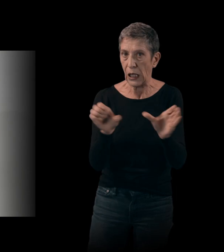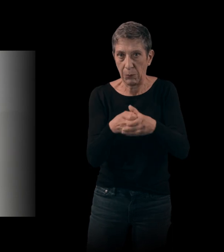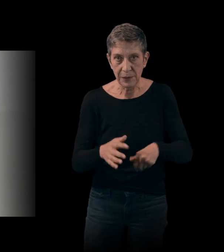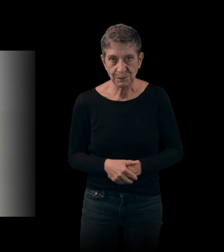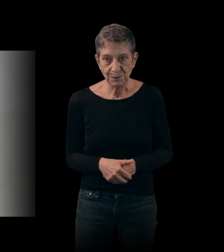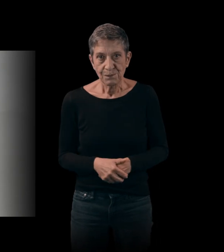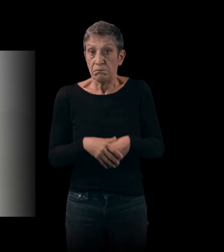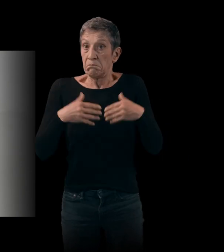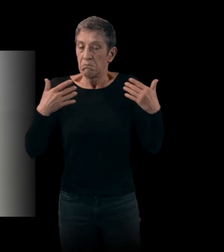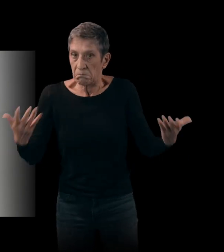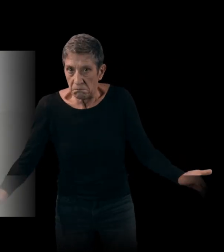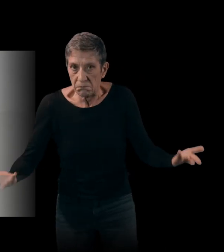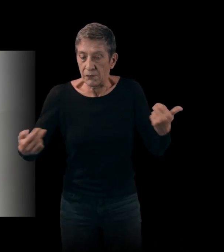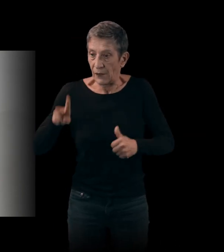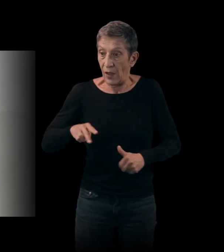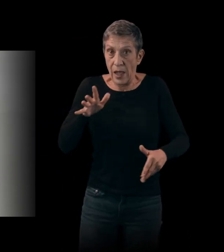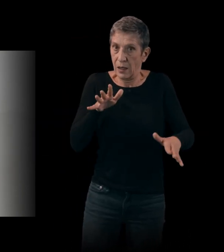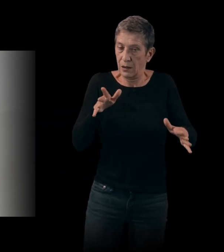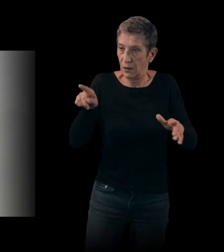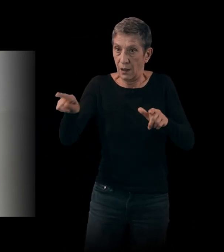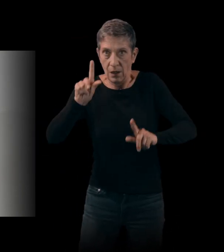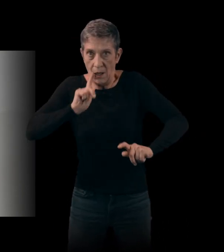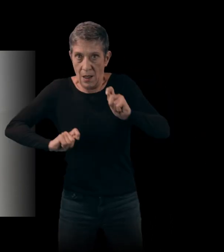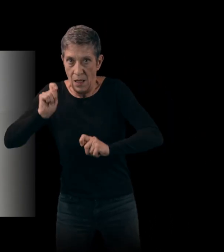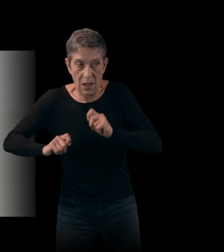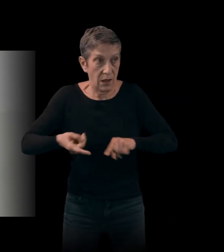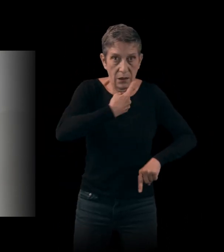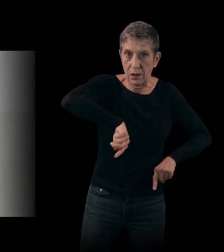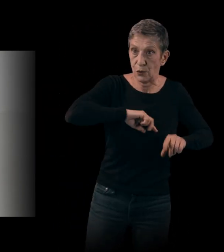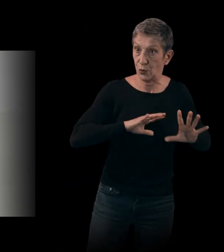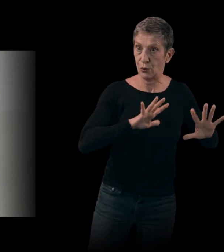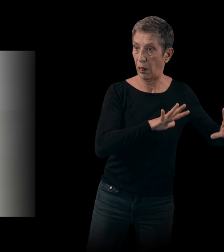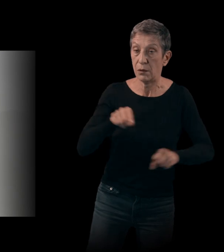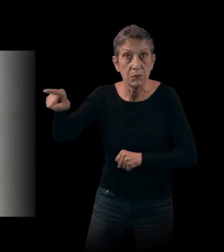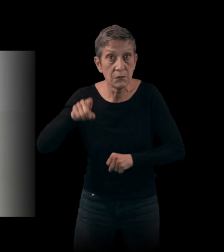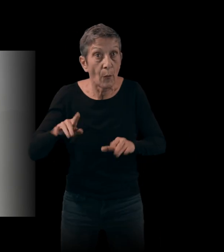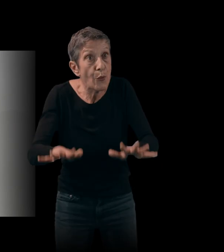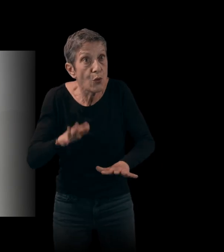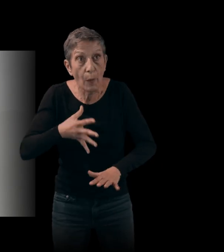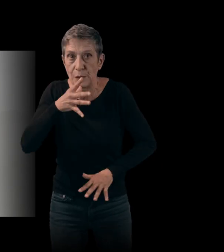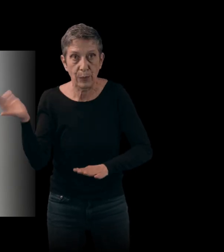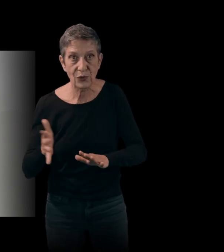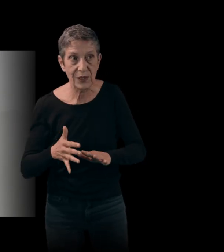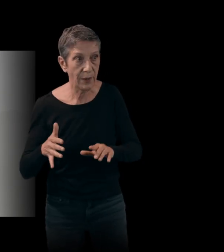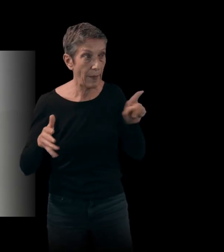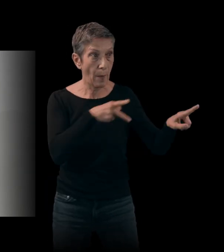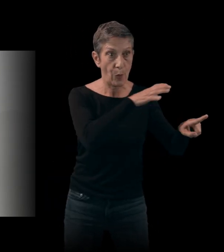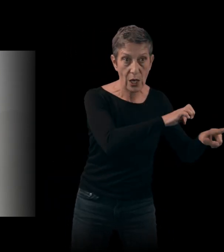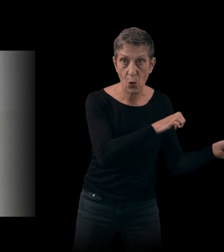Les précautions locales tranchent avec nos mouvements appuyés. Encore plus lent, ce n'est pas possible. Mais entre Paul Éluard et Vincho, l'essentiel se joue (d'unbeat)